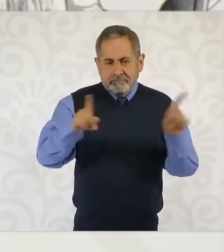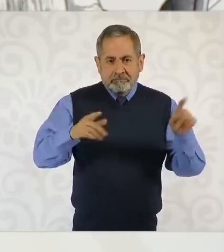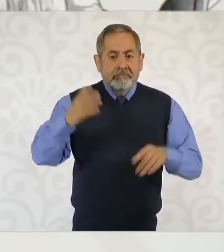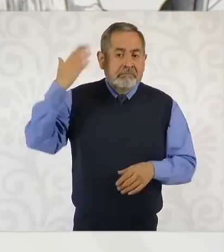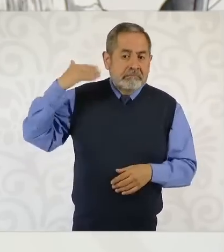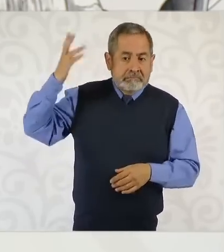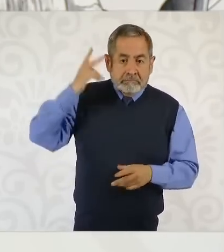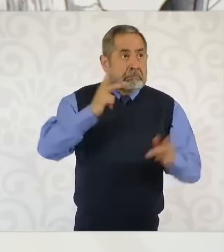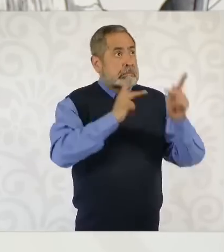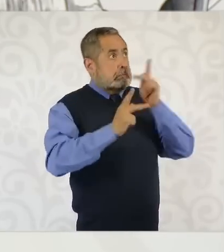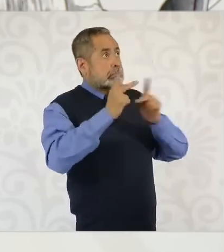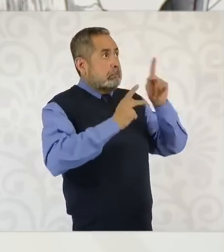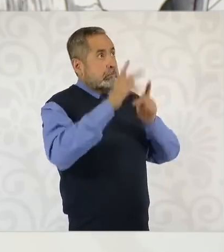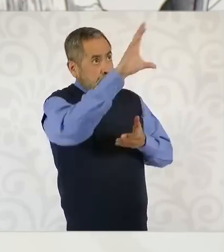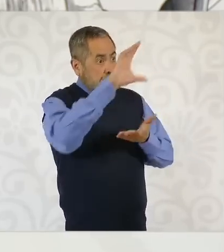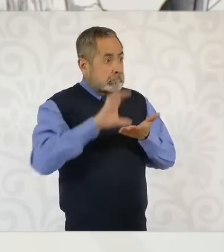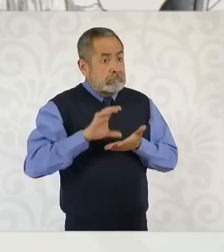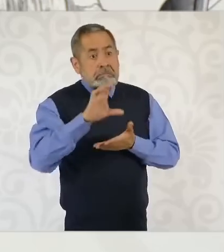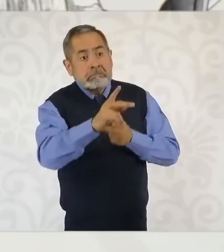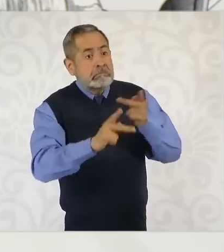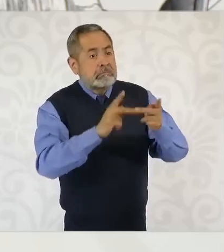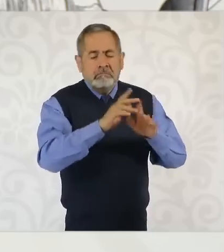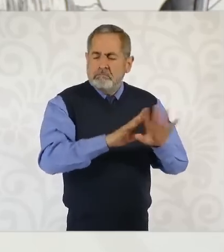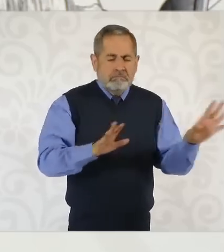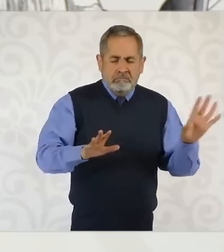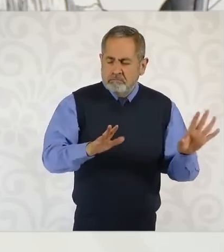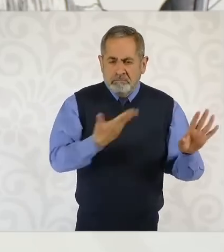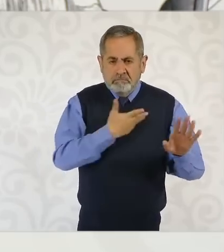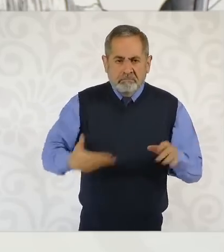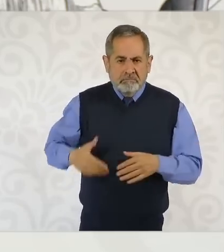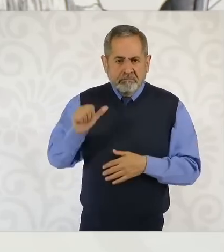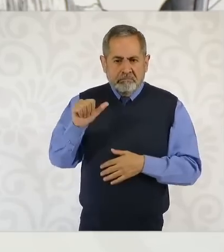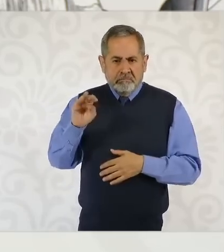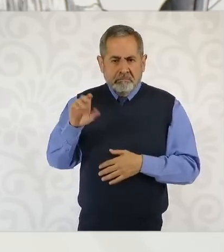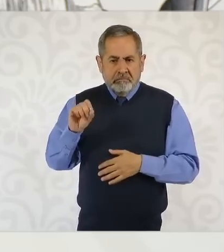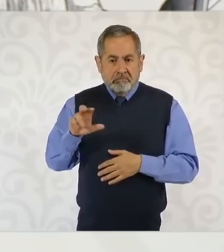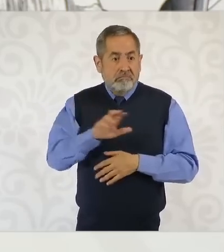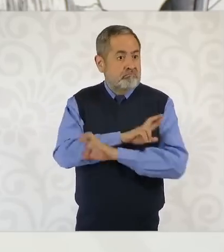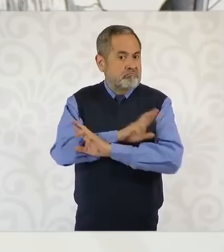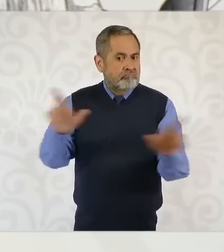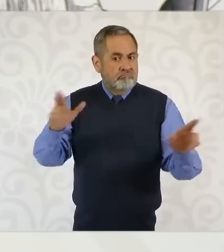Para apoyar a los de arriba presidente López Obrador y fue reconocido por el mundo entero